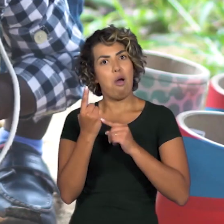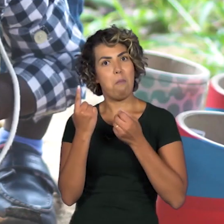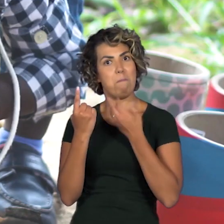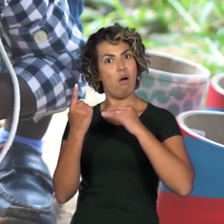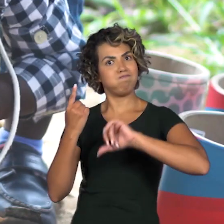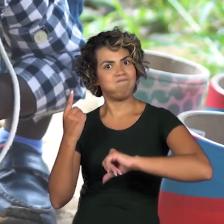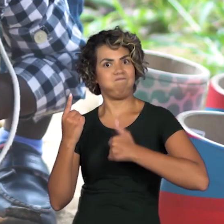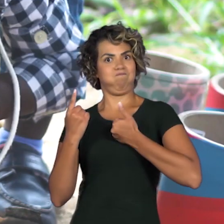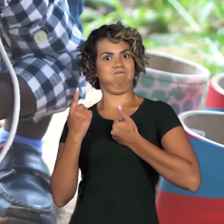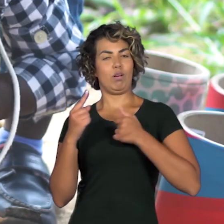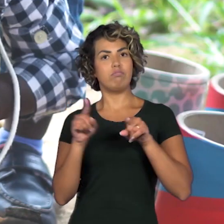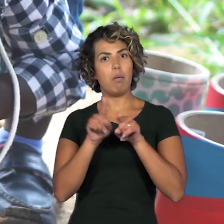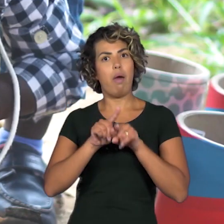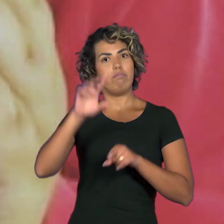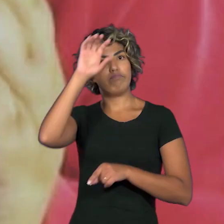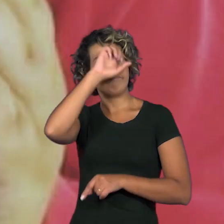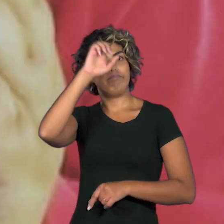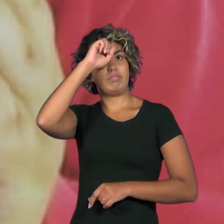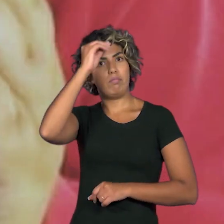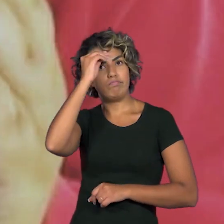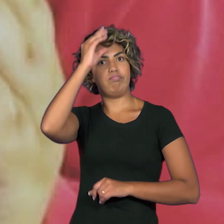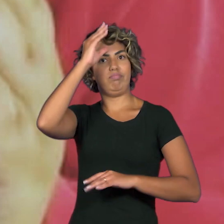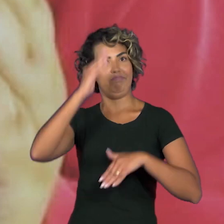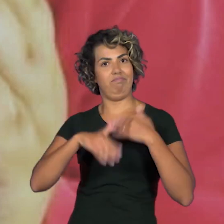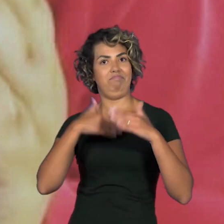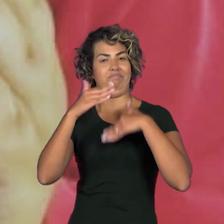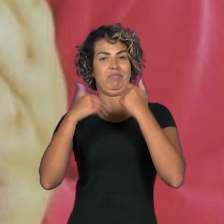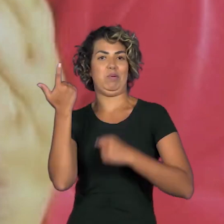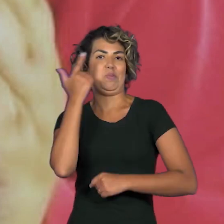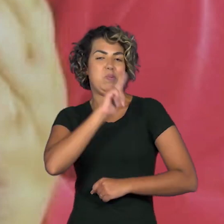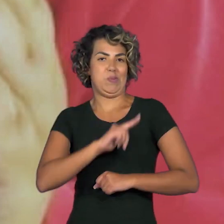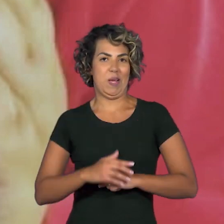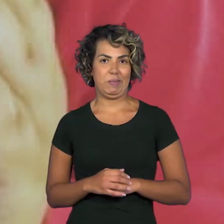A CONSTRUÇÃO DA AUTOESTIMA, DA APRENDIZAGEM E DO DESENVOLVIMENTO;